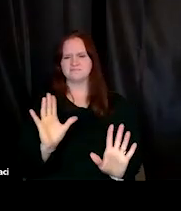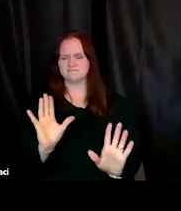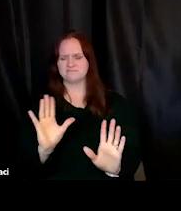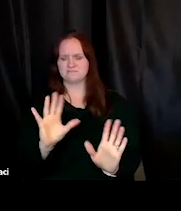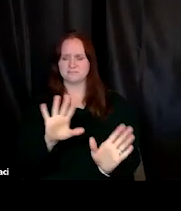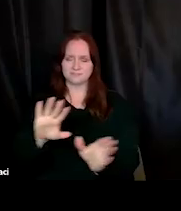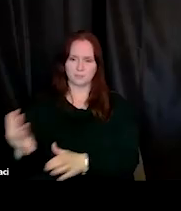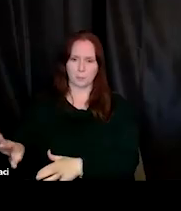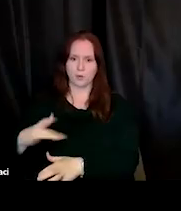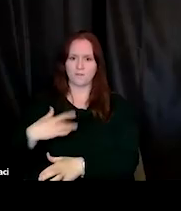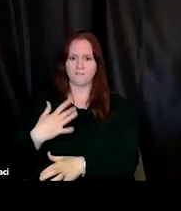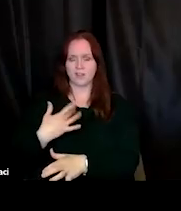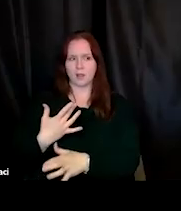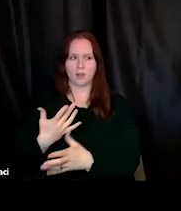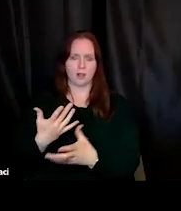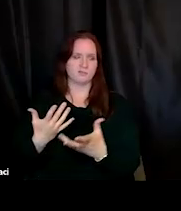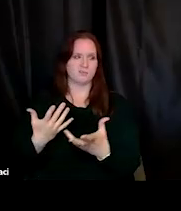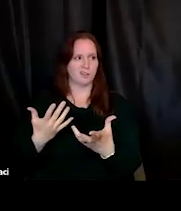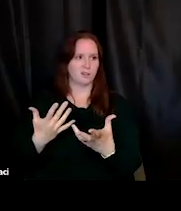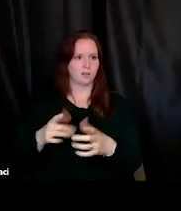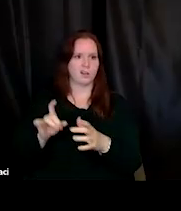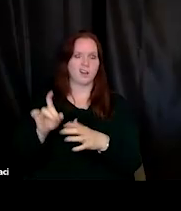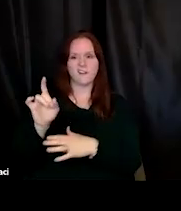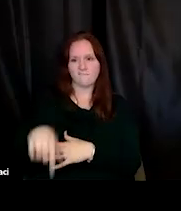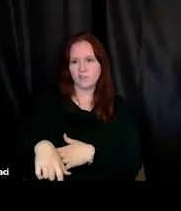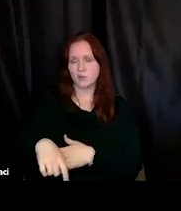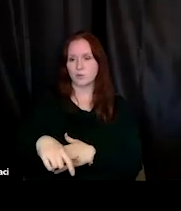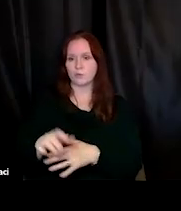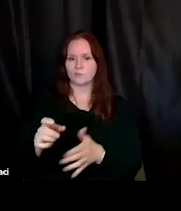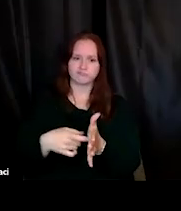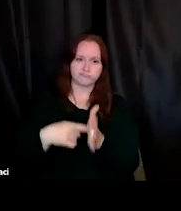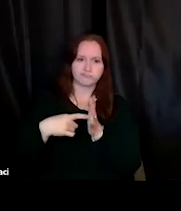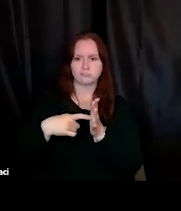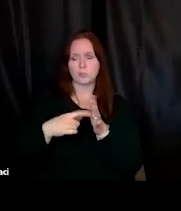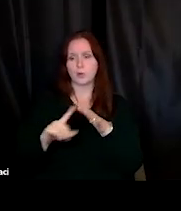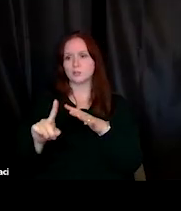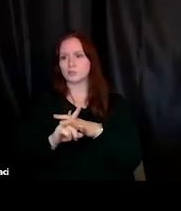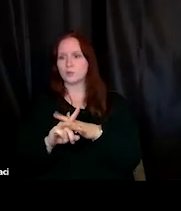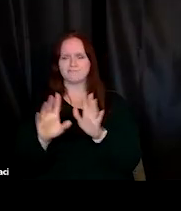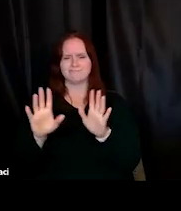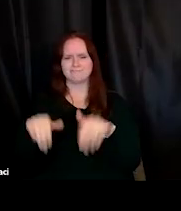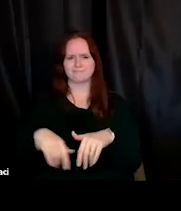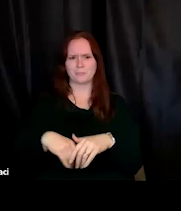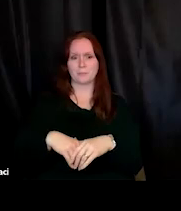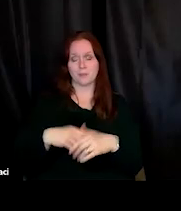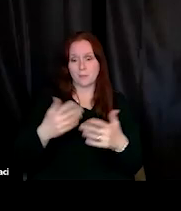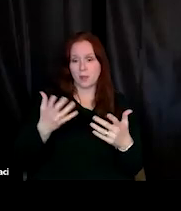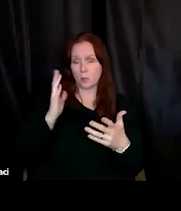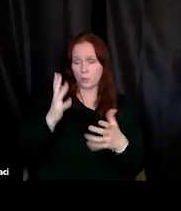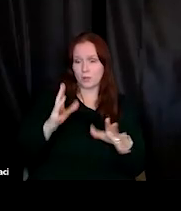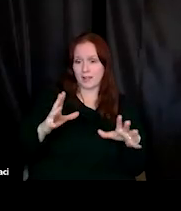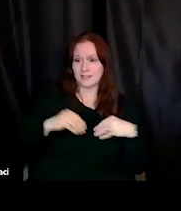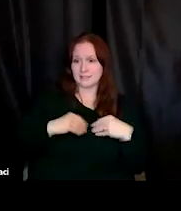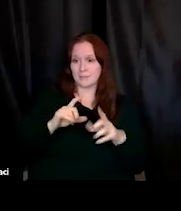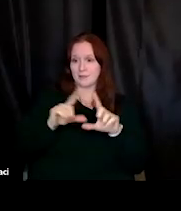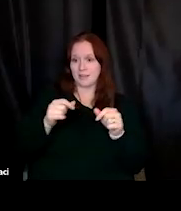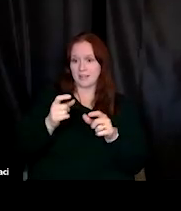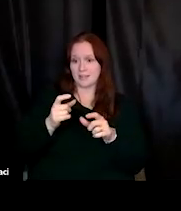lo que fue diciembre de 2024. Así que SSI proporciona pagos mensuales a personas con discapacidades y adultos mayores que tienen pocos